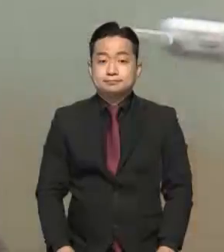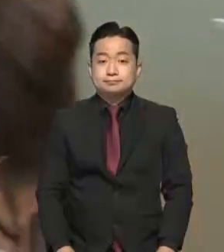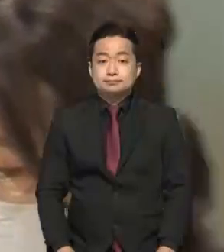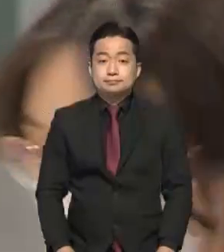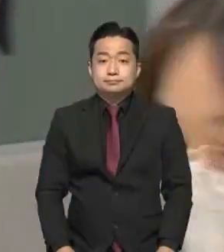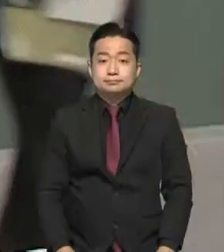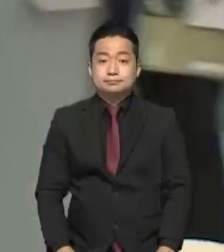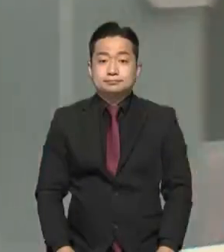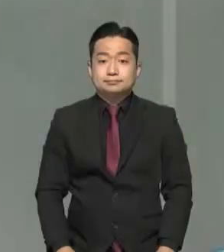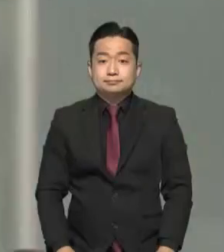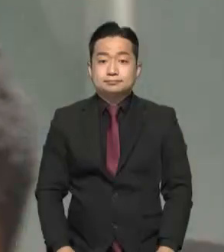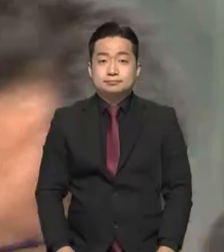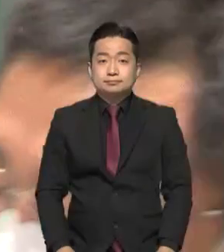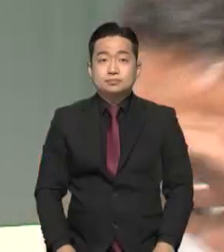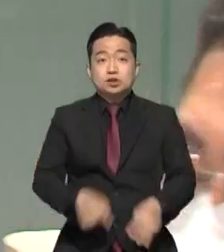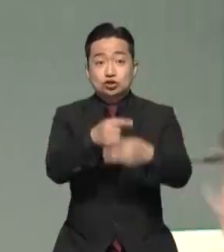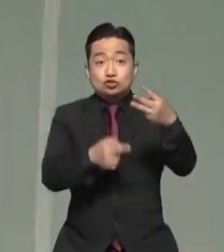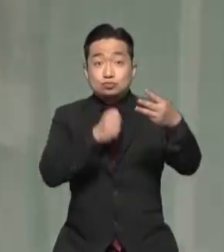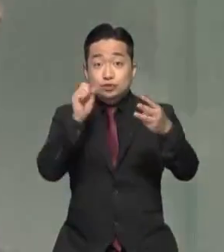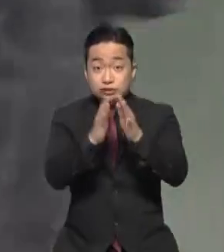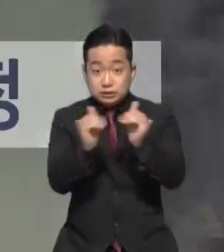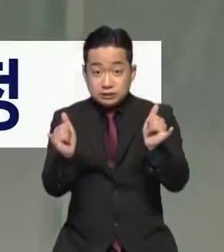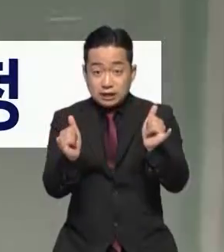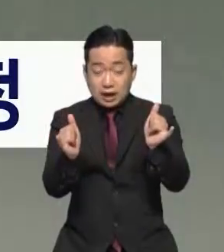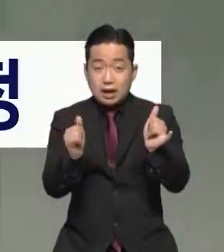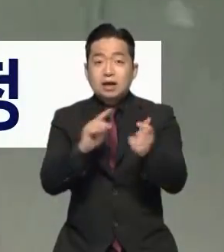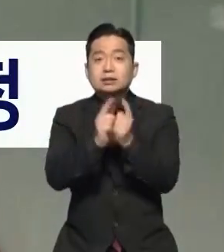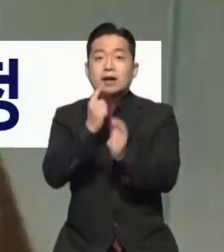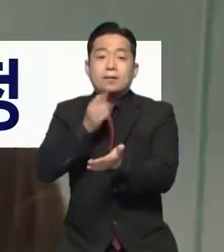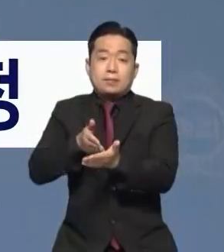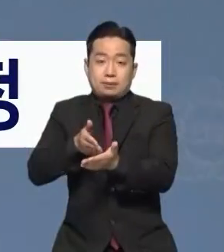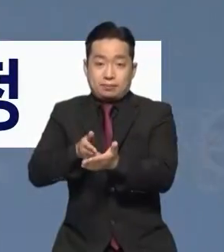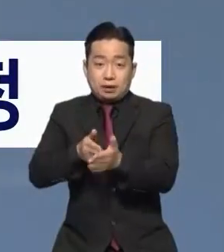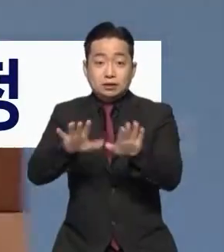(기자) 윤석열 당선인의 입으로 불린 초선의 김은혜 의원이 4선의 유승민 전